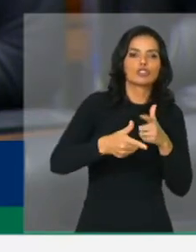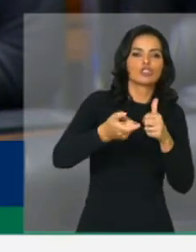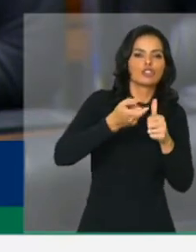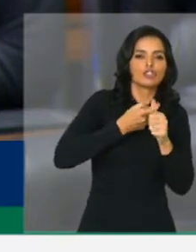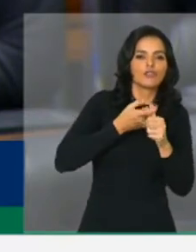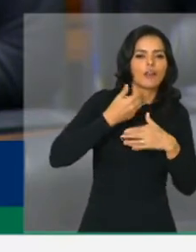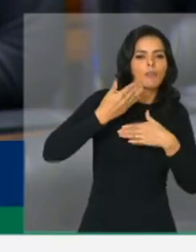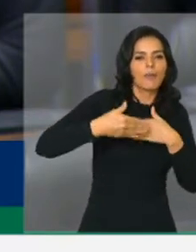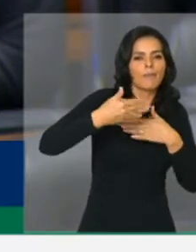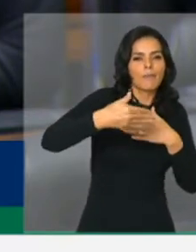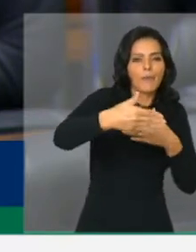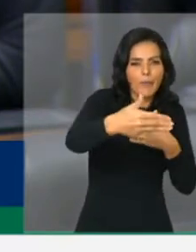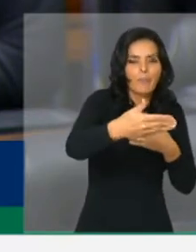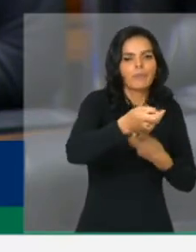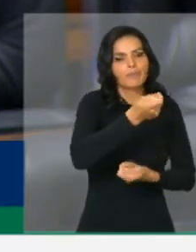MOMENTO DE CRISE SANITÁRIA